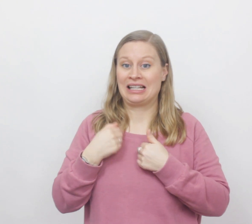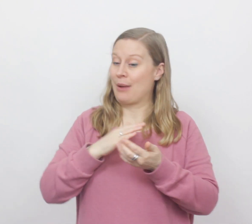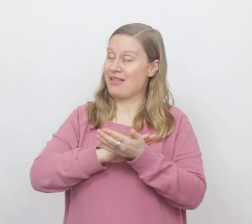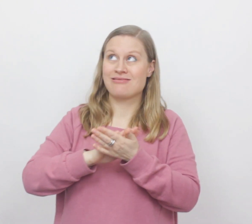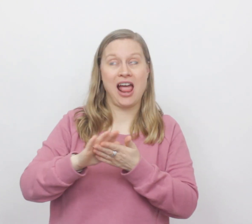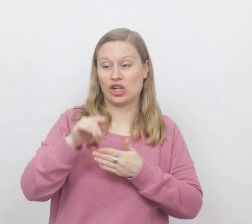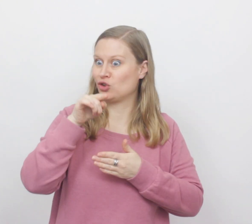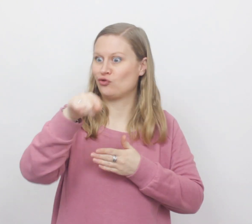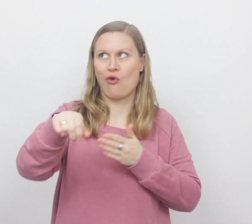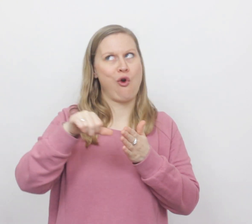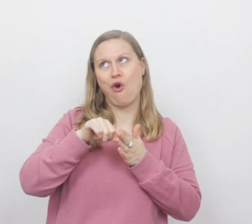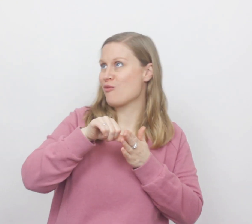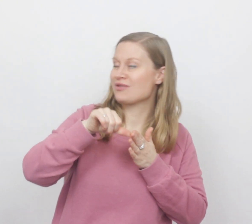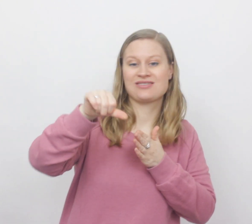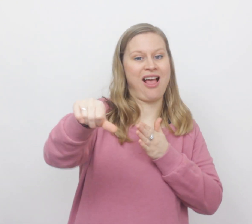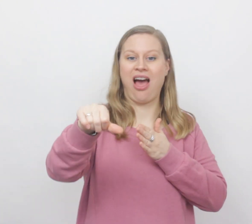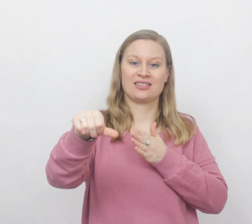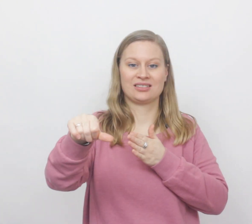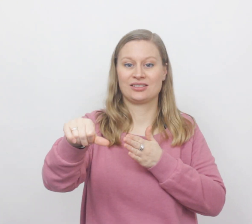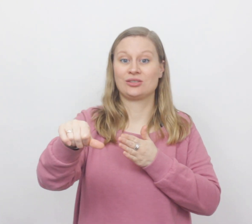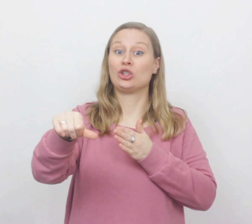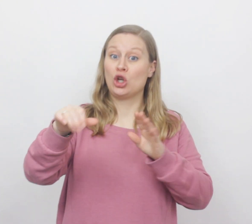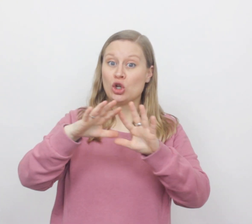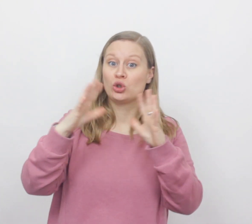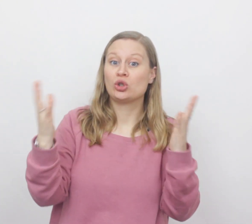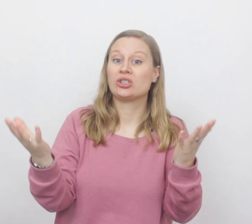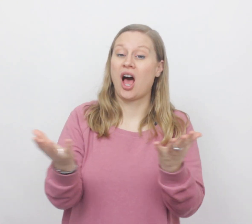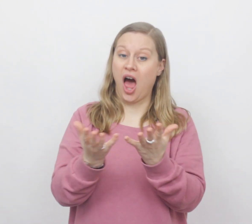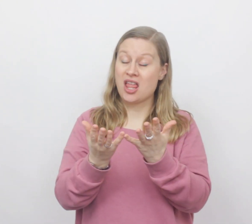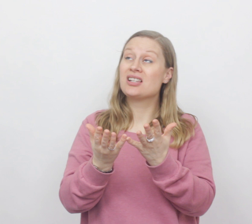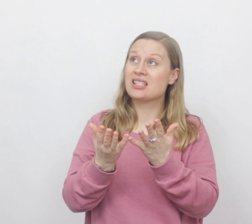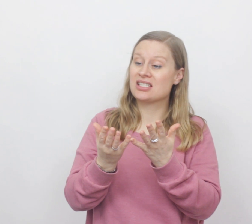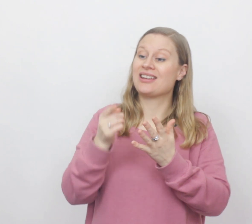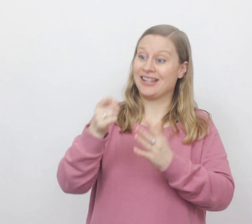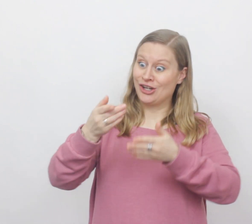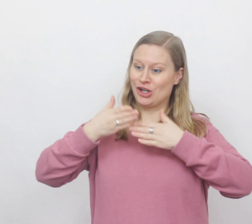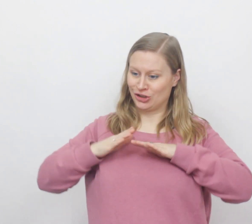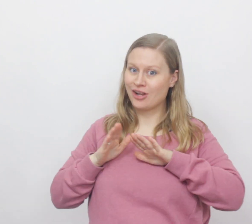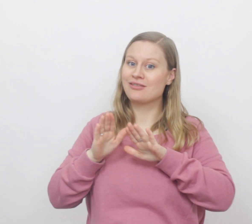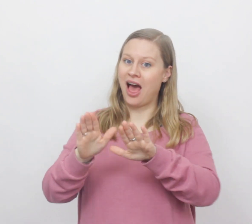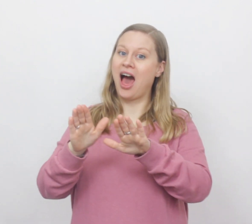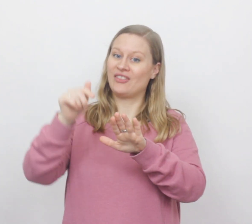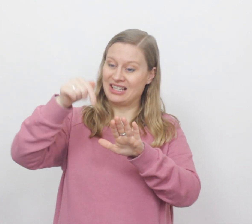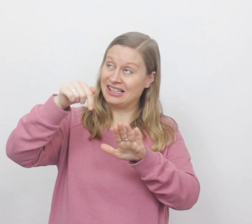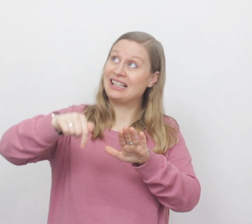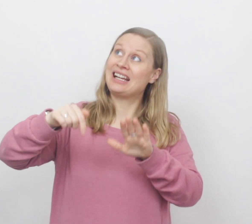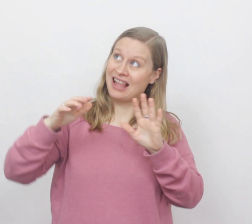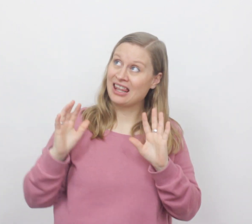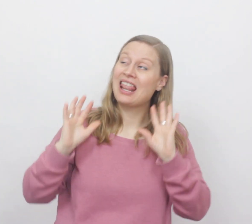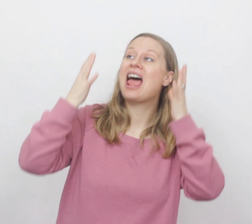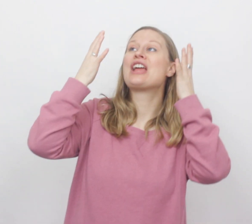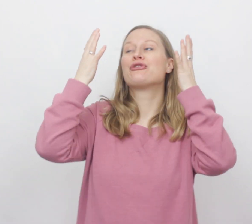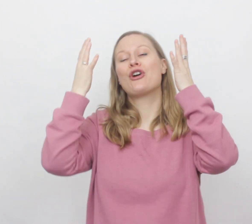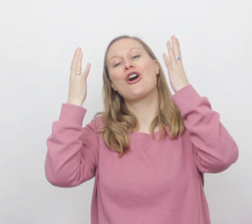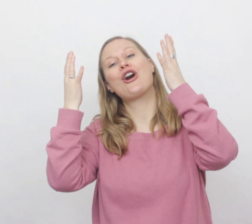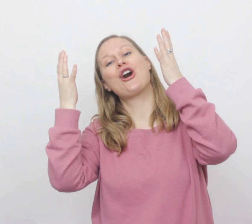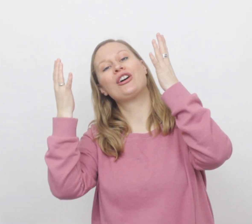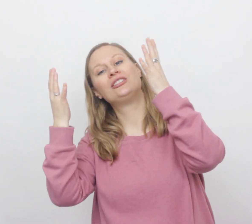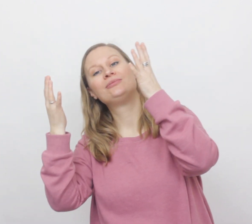Ik heb nergens voor betaald, dus alles is genade in het leven.